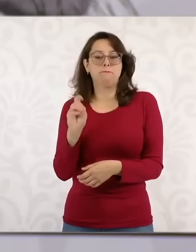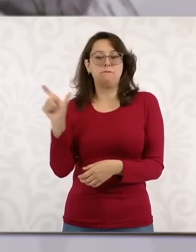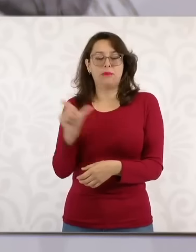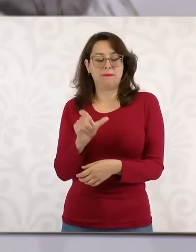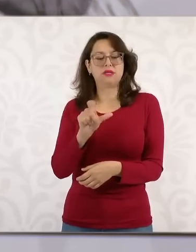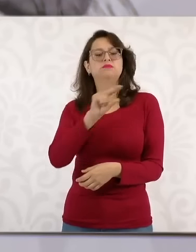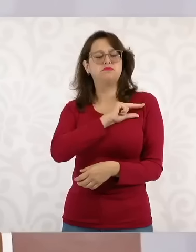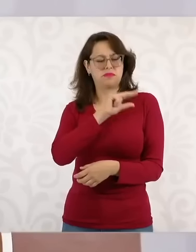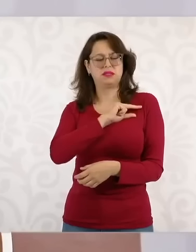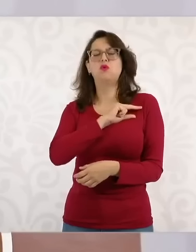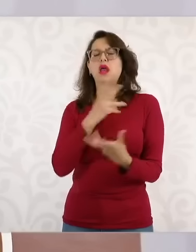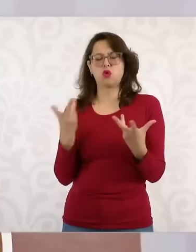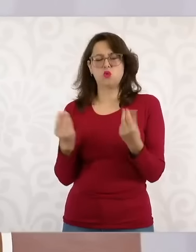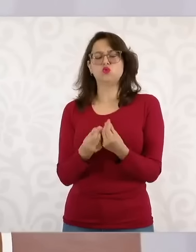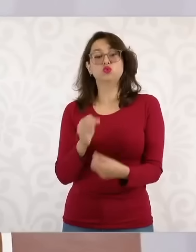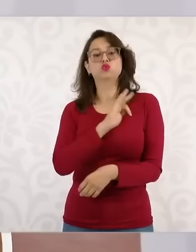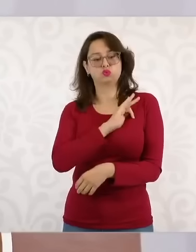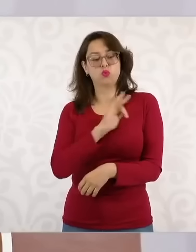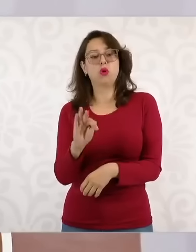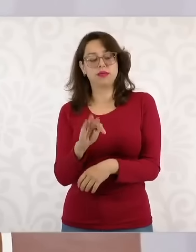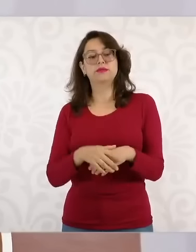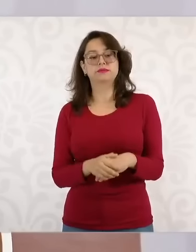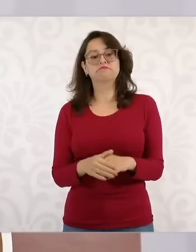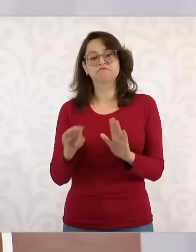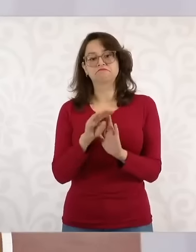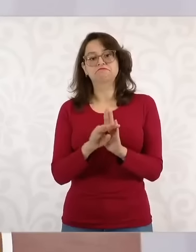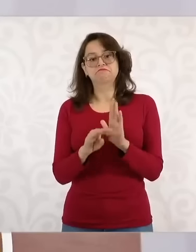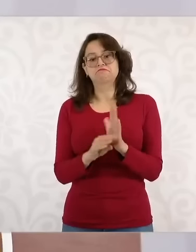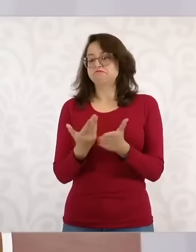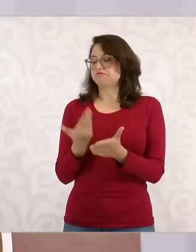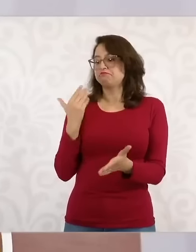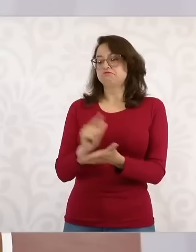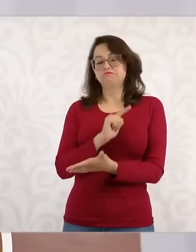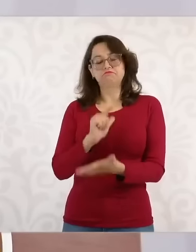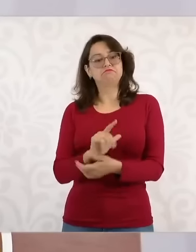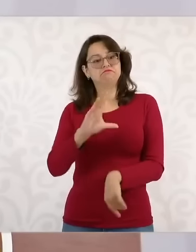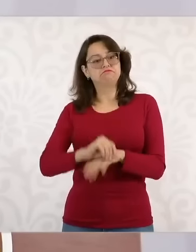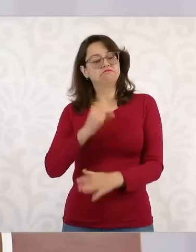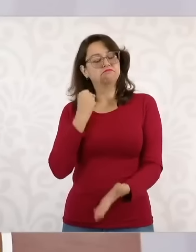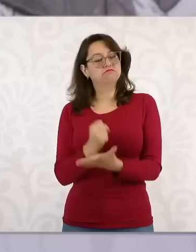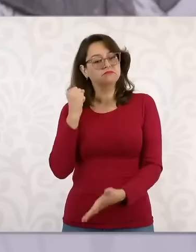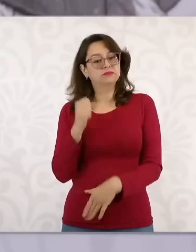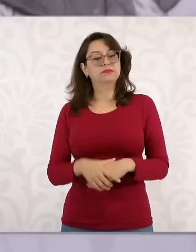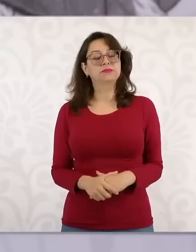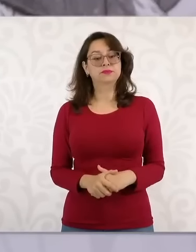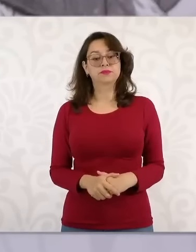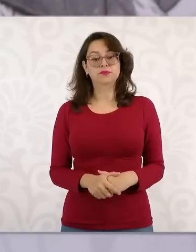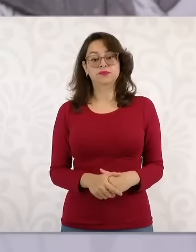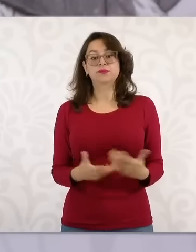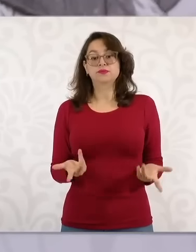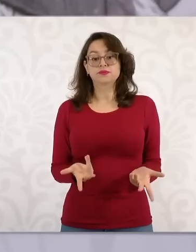de inversión privada dentro de los esquemas que fueron aprobados por ley. Entonces, eh va. Bueno,